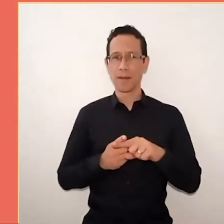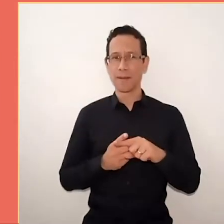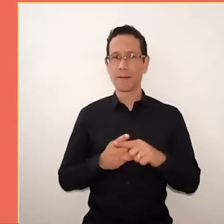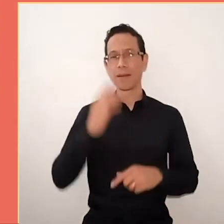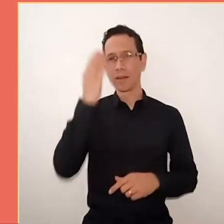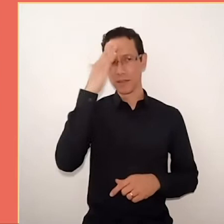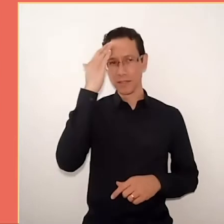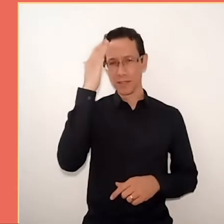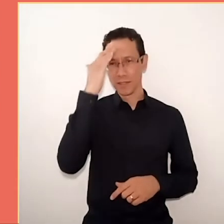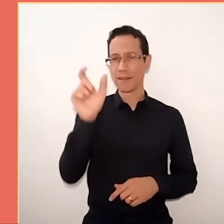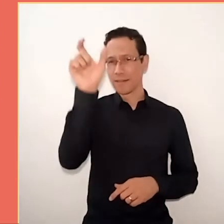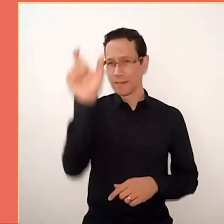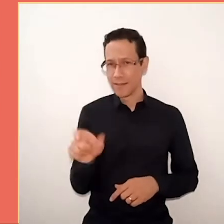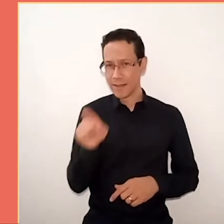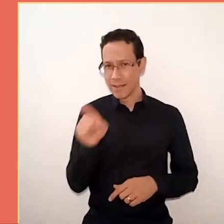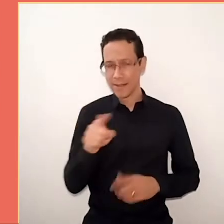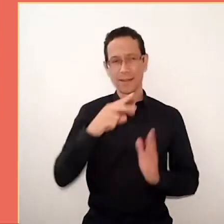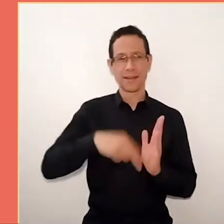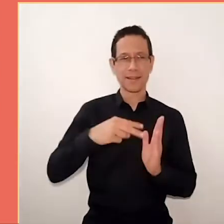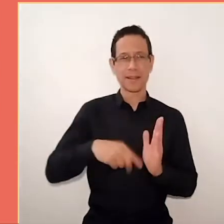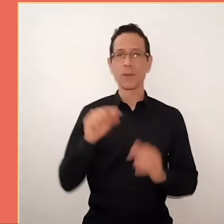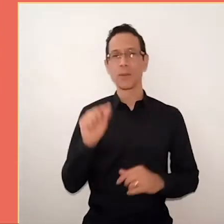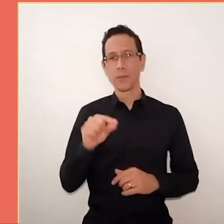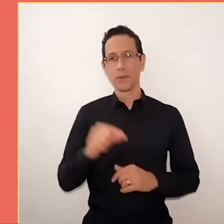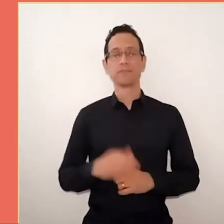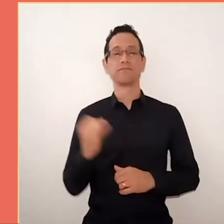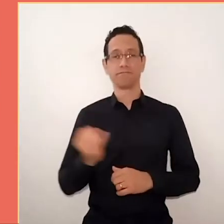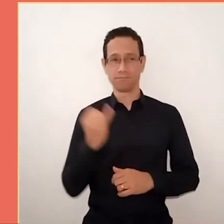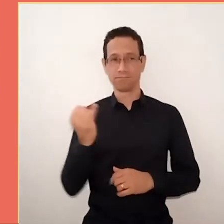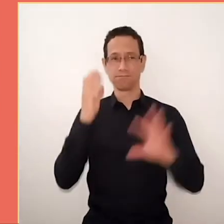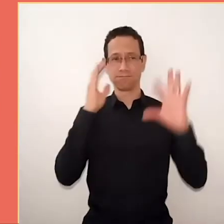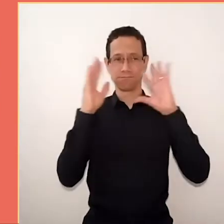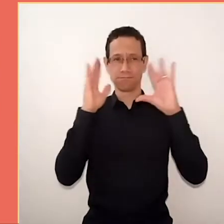Daí a importância de refletir sobre isto para fechar esse seminário.